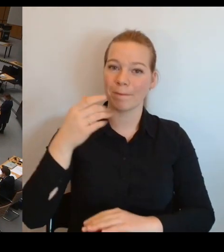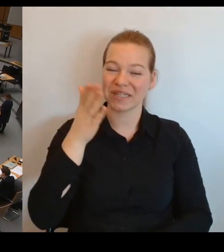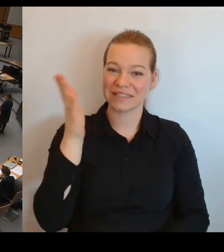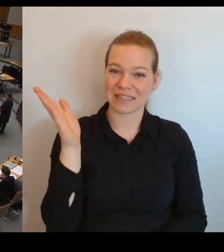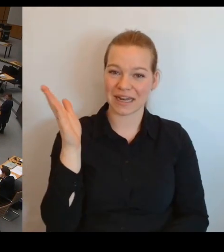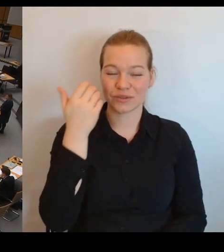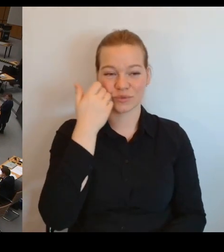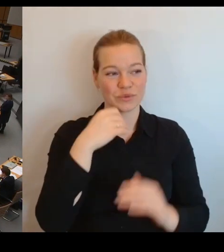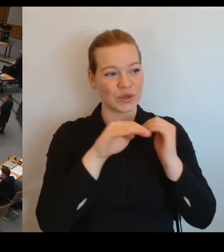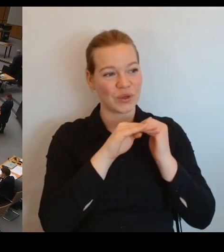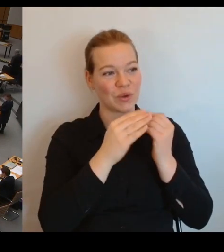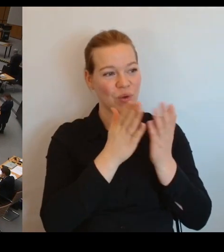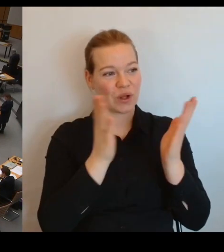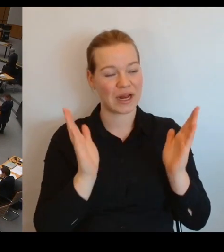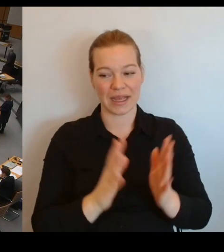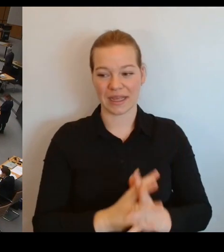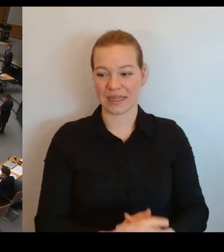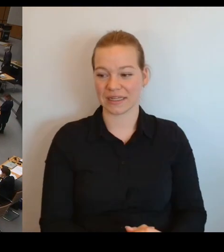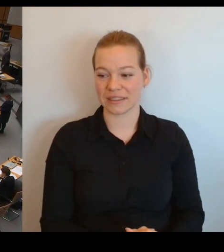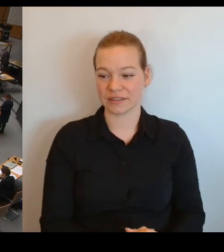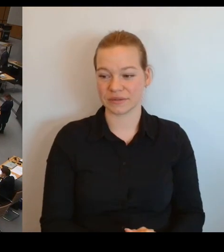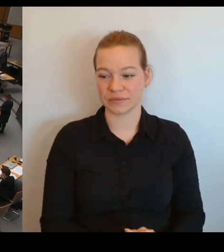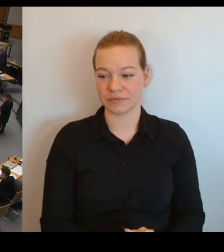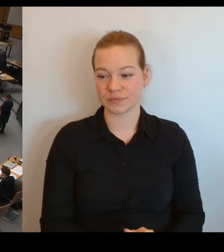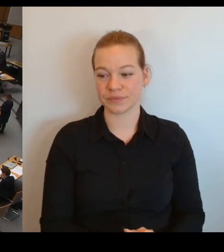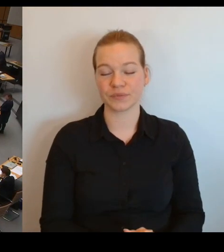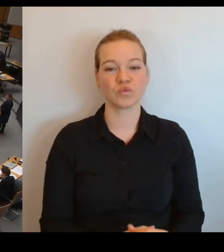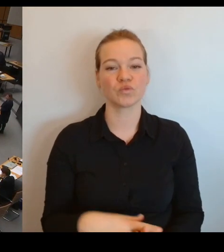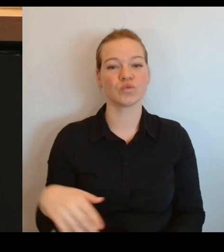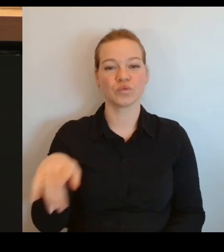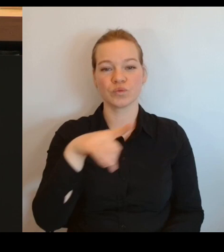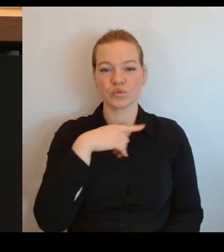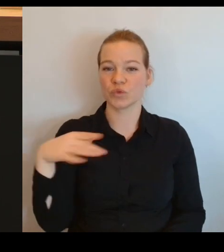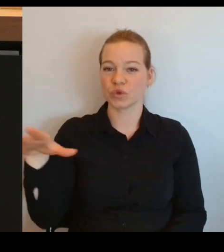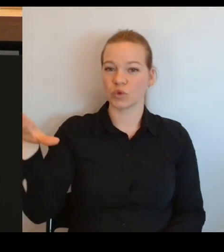Kämpfen Beschäftigte des ÖPNV gemeinsam mit Aktivistinnen von Frid